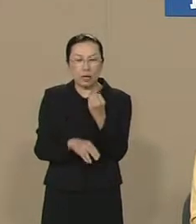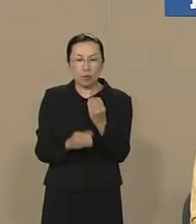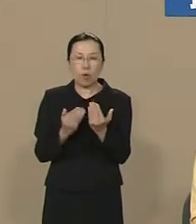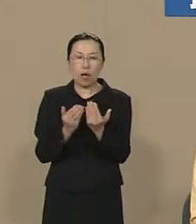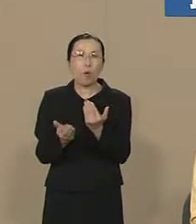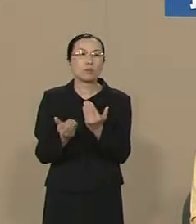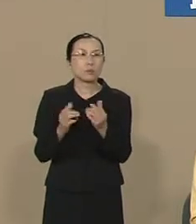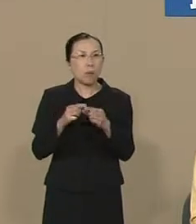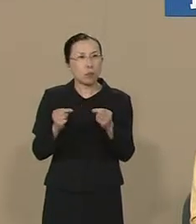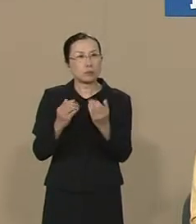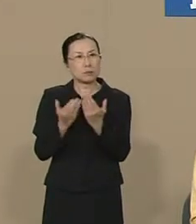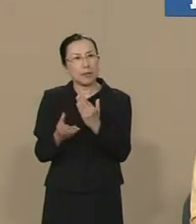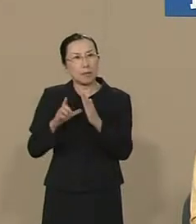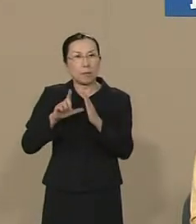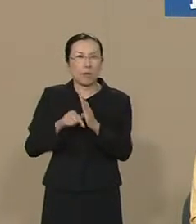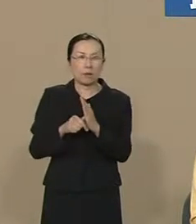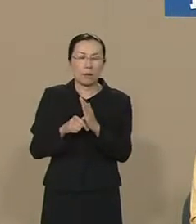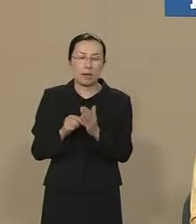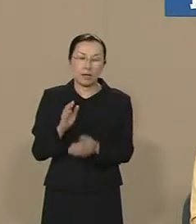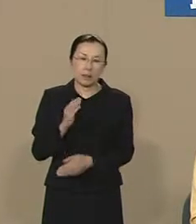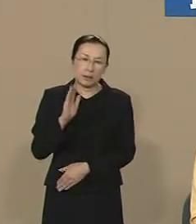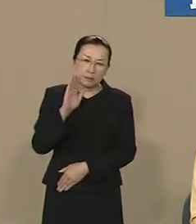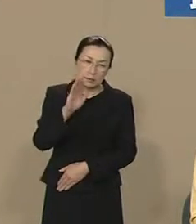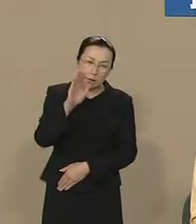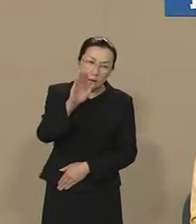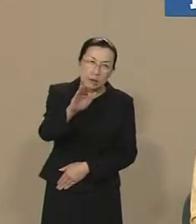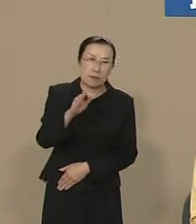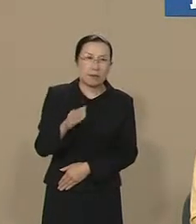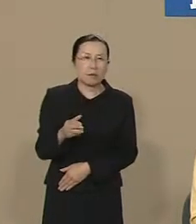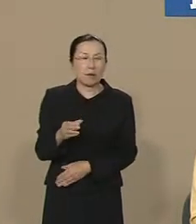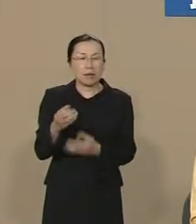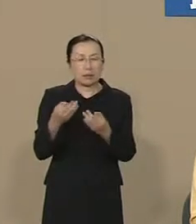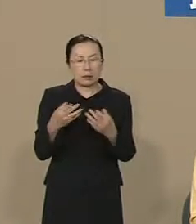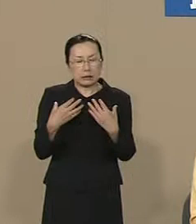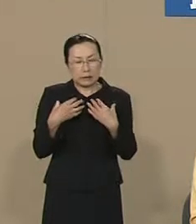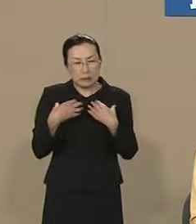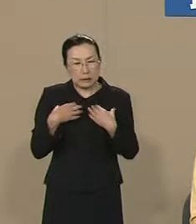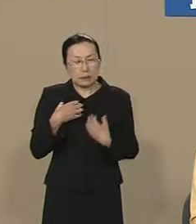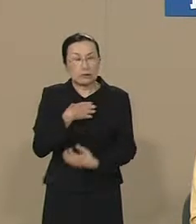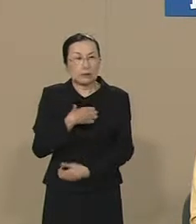次の世代が大きな借金を 背負うことになります｡